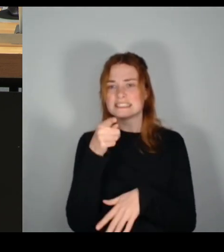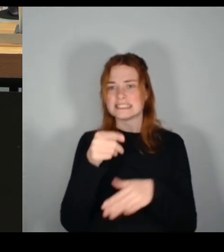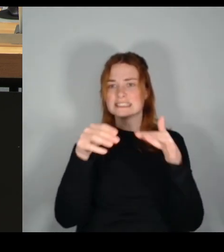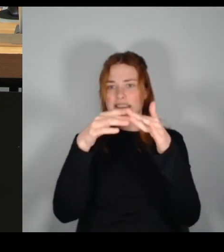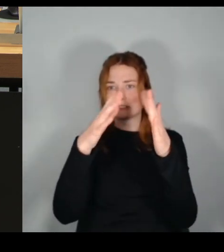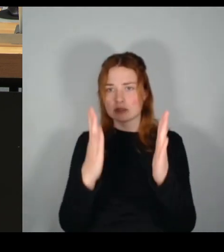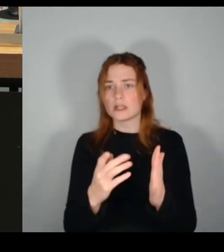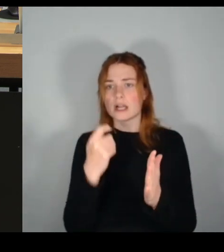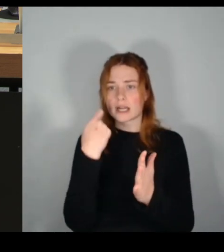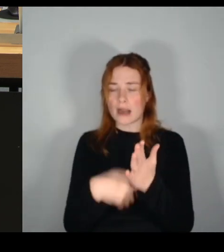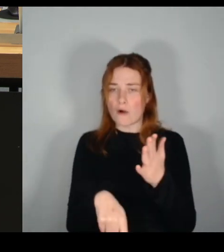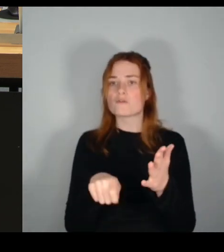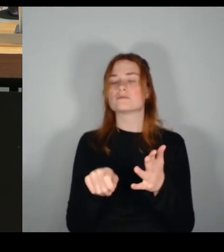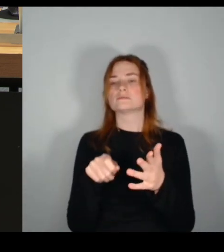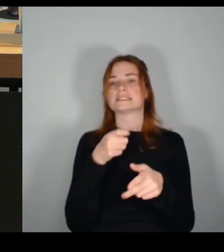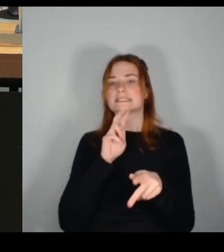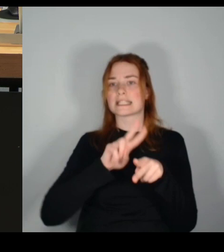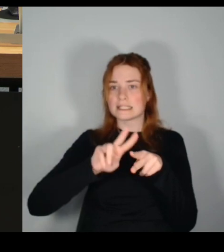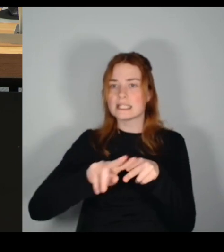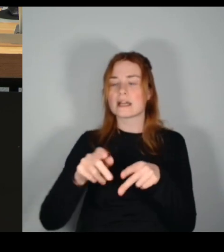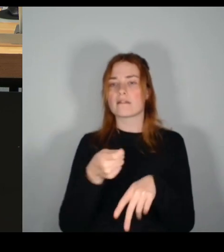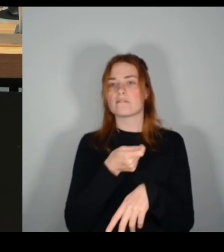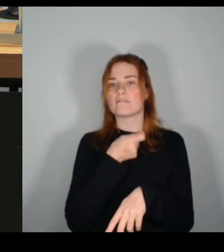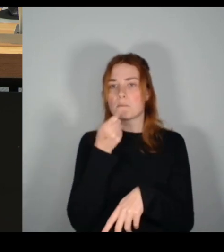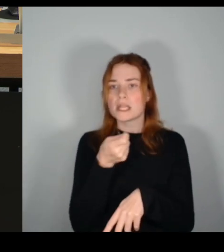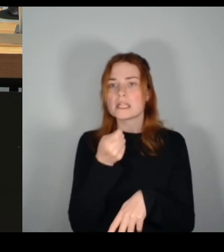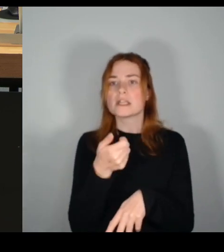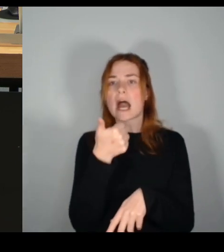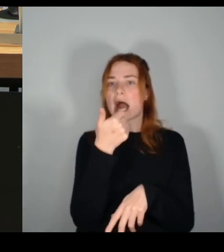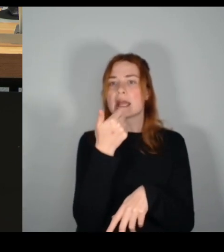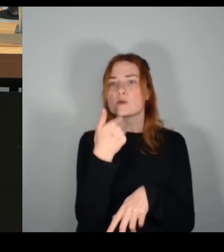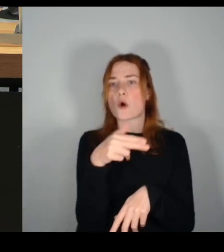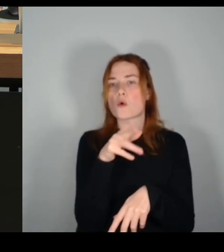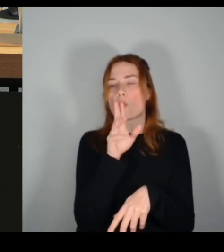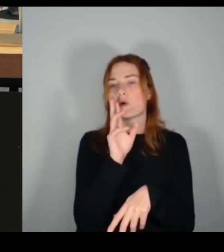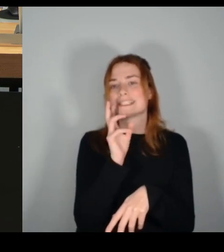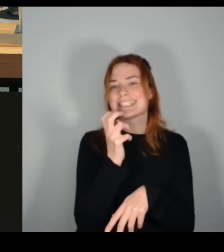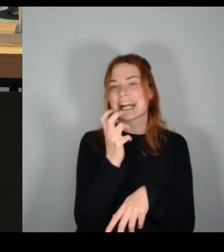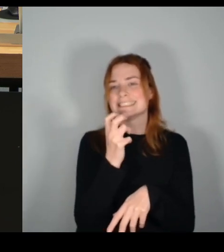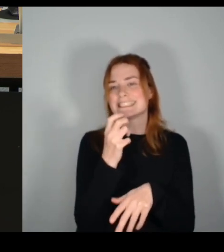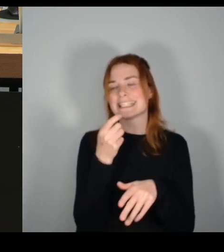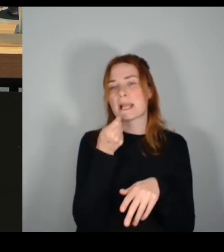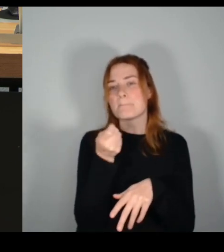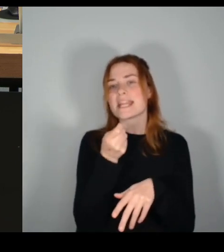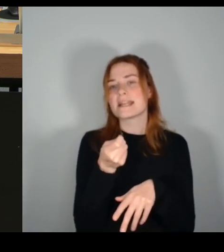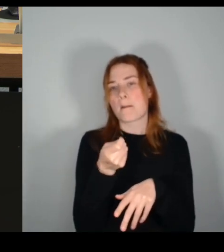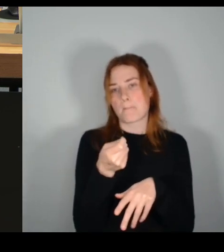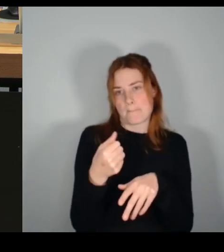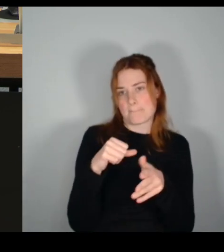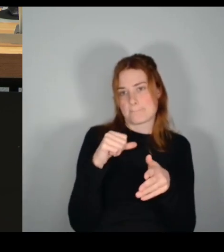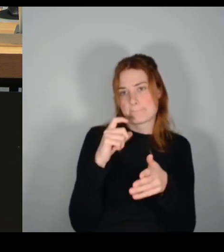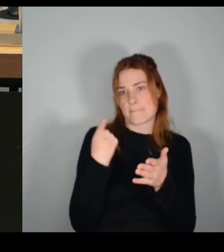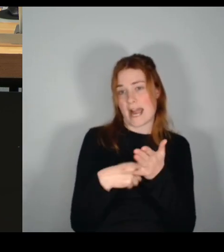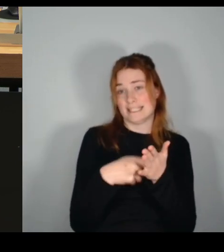30 Mietpreis. Das wird es mit uns nicht geben, sondern es muss an klaren, nachvollziehbaren, messbaren